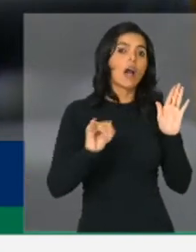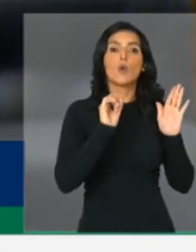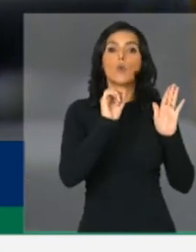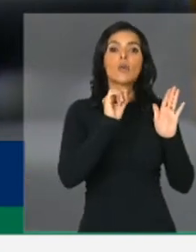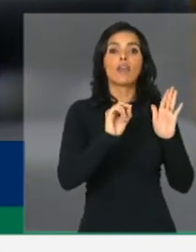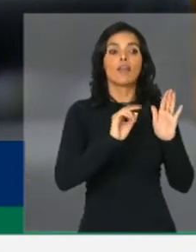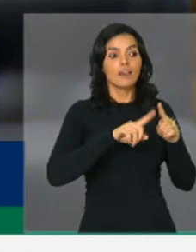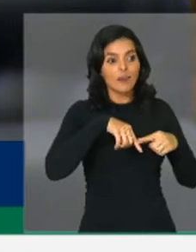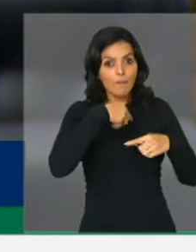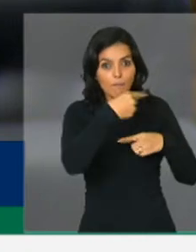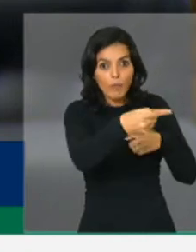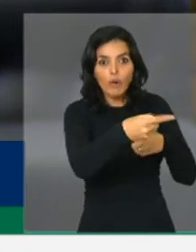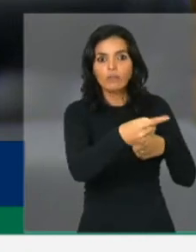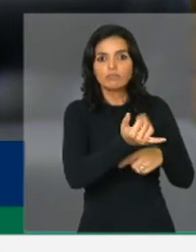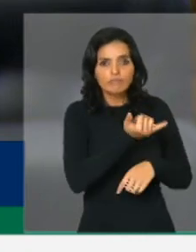AMAZÔNIA. E NEMA ESTIMULAR QUE NÃO SE GARANTA RETORNO